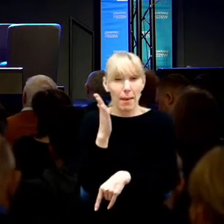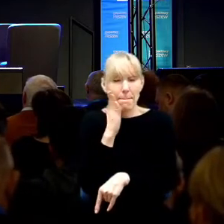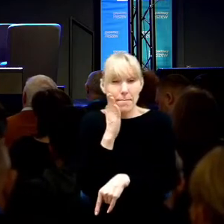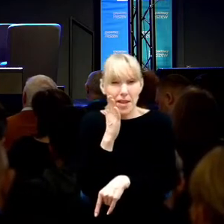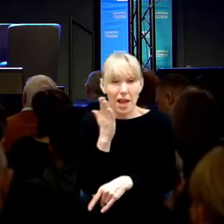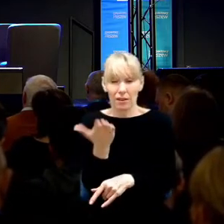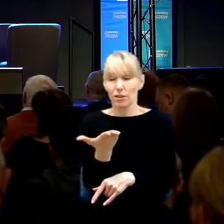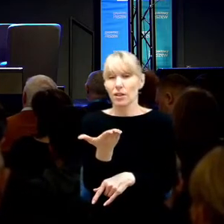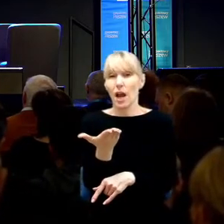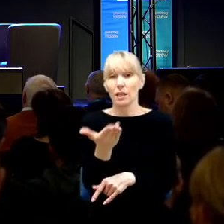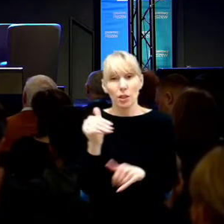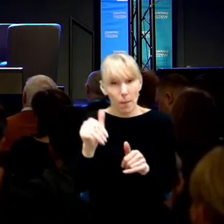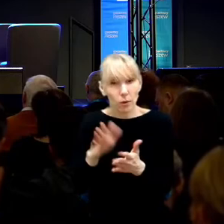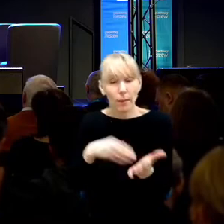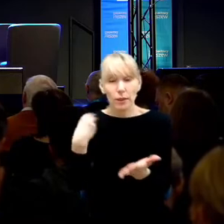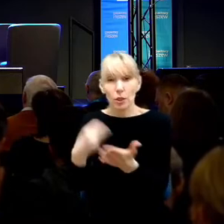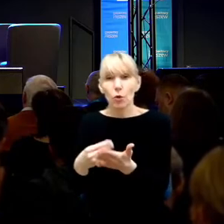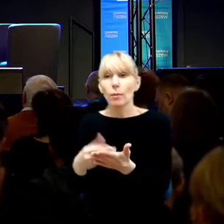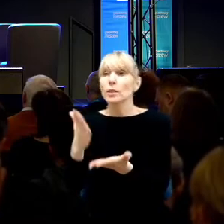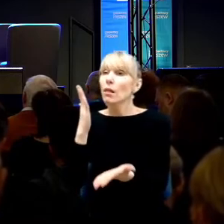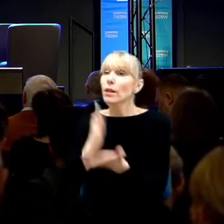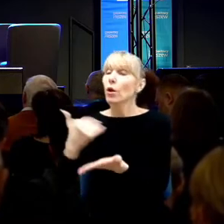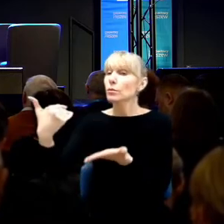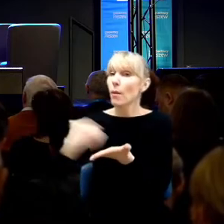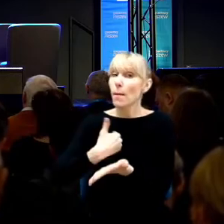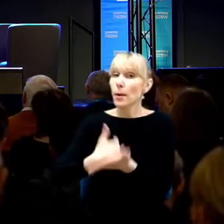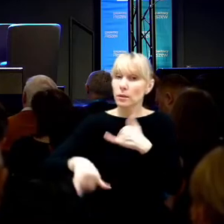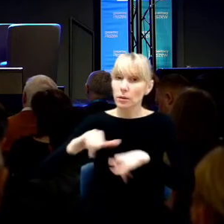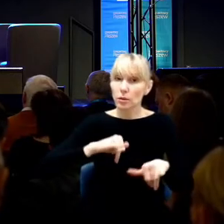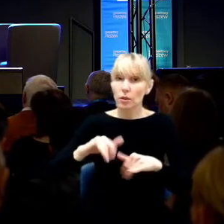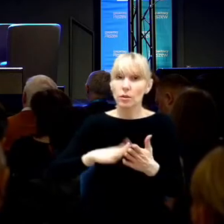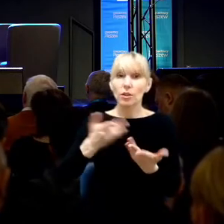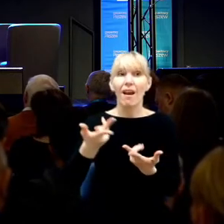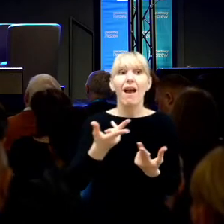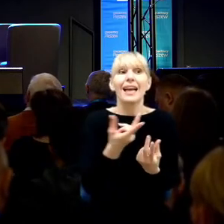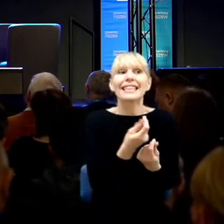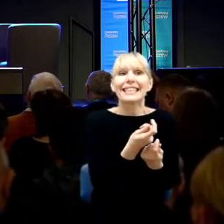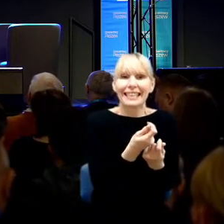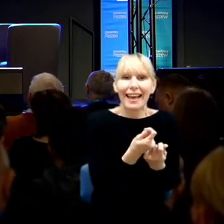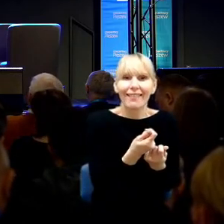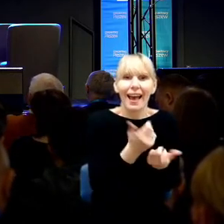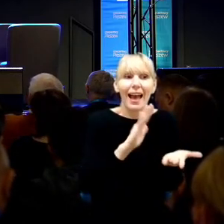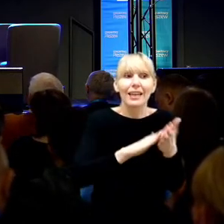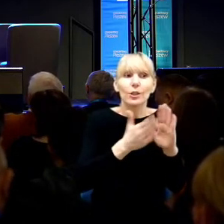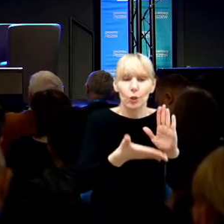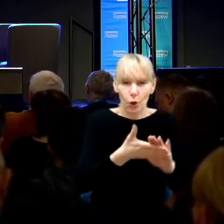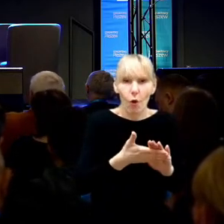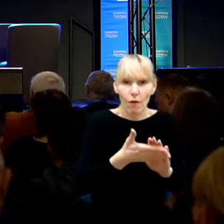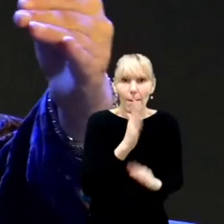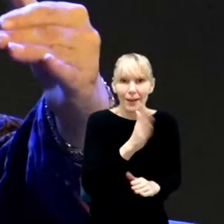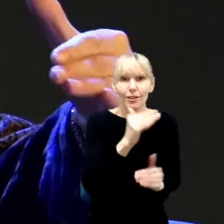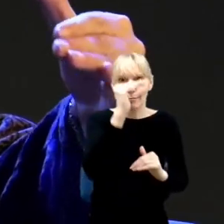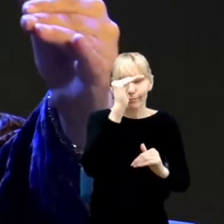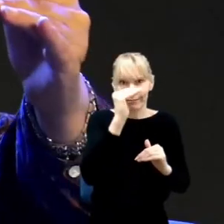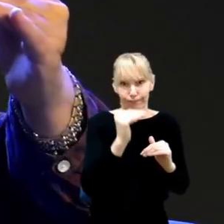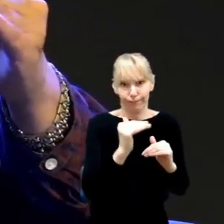właśnie tam, gdzie ceny na rynku są jednak mniejsze. Także małe i średnie miasta będą miały